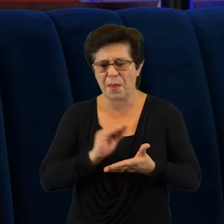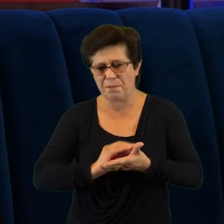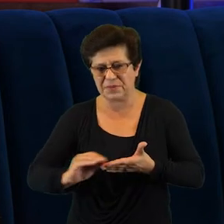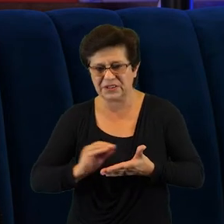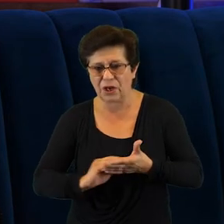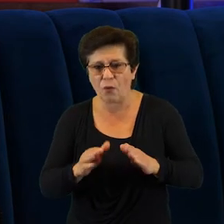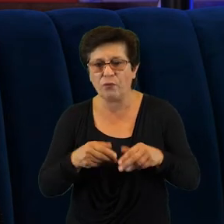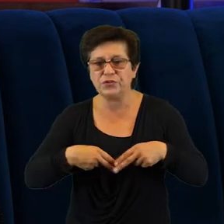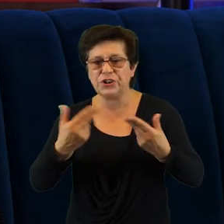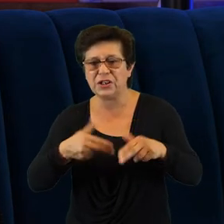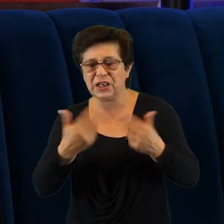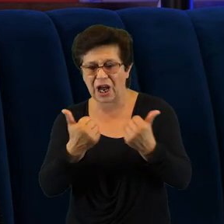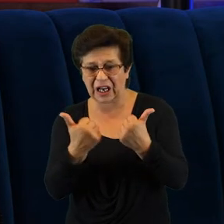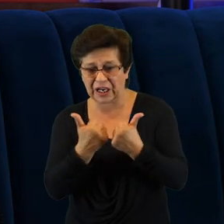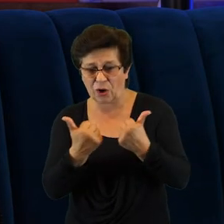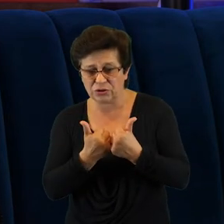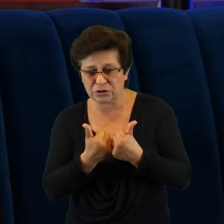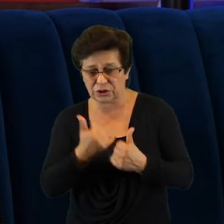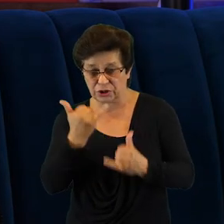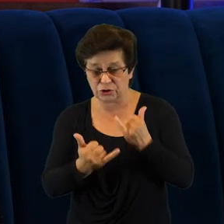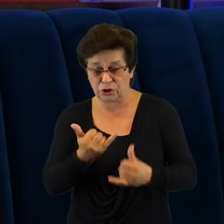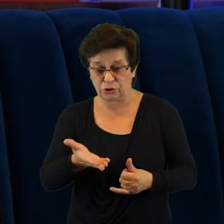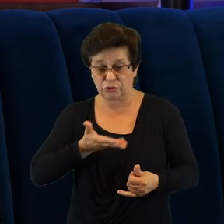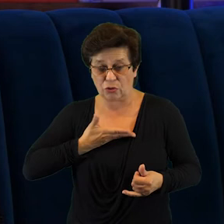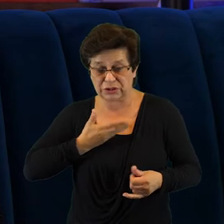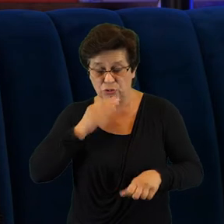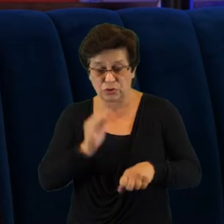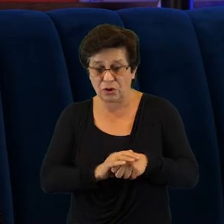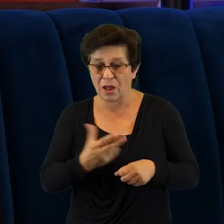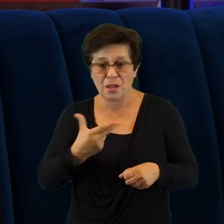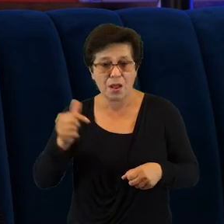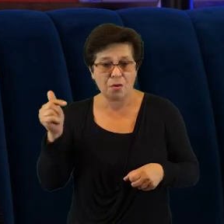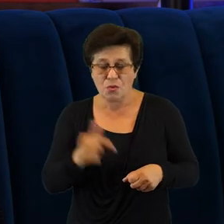że kiedy dostał zgodę, że nie musi tego robić, popłakał się.